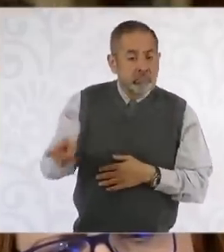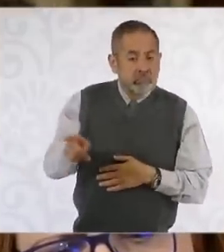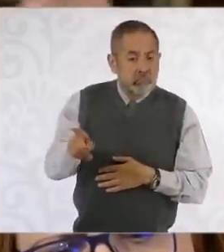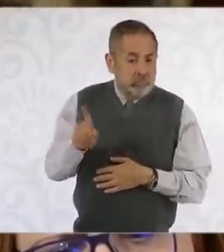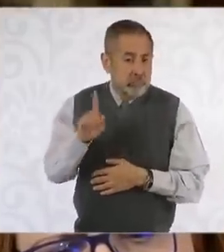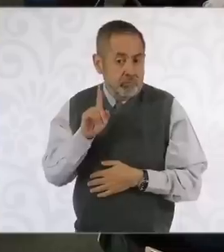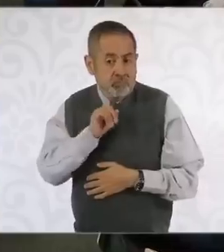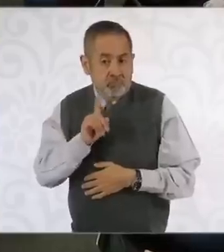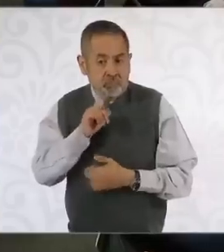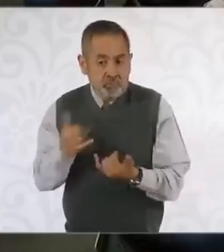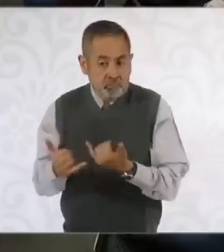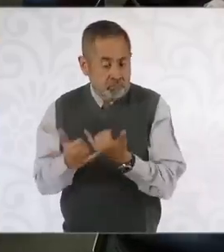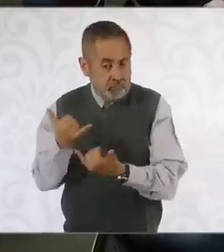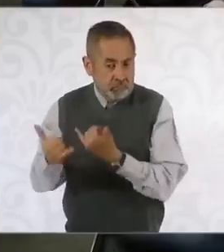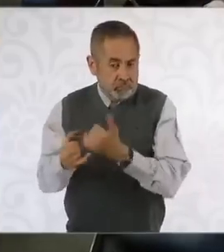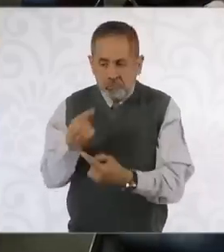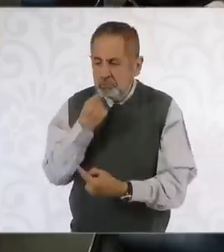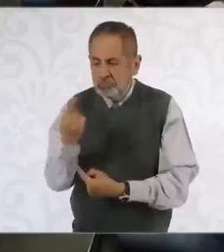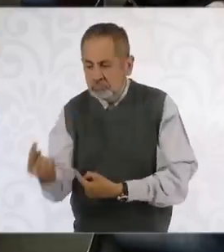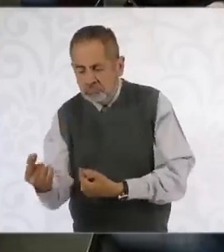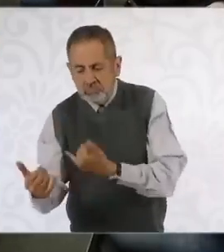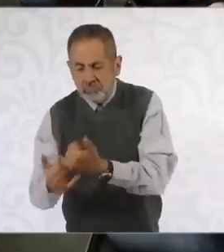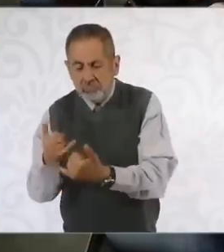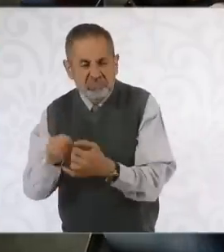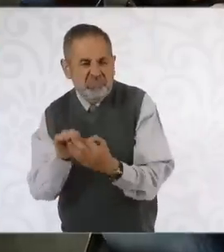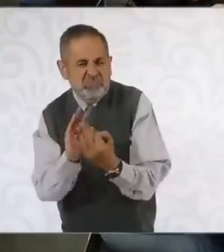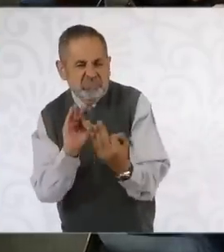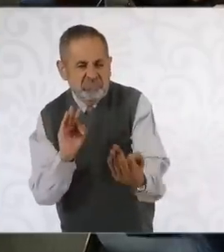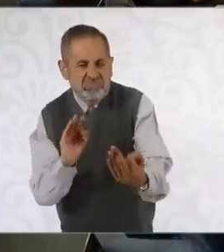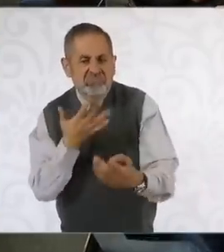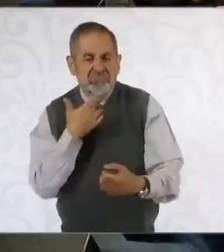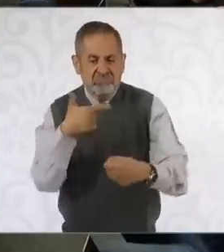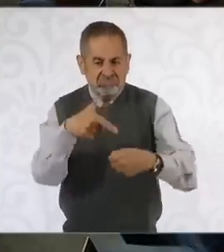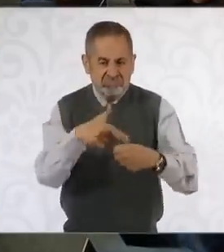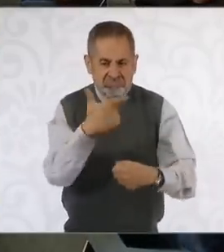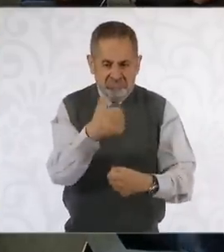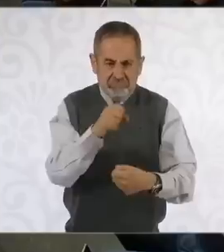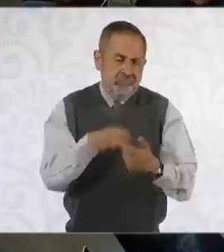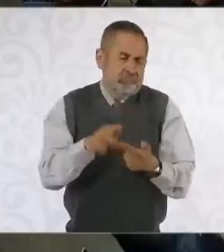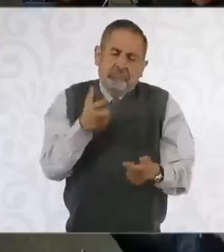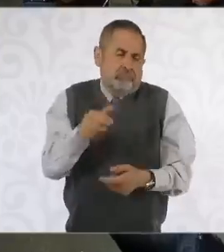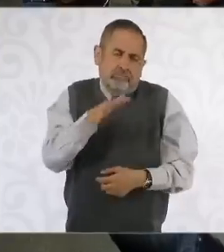de su casa donde está pues cerca el tanque eso Generalmente es lo más común Pues en las casas